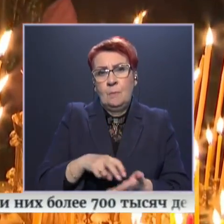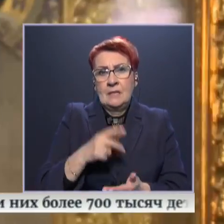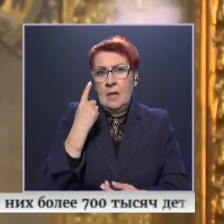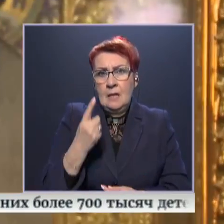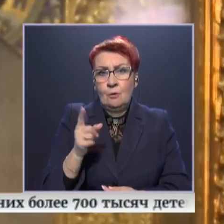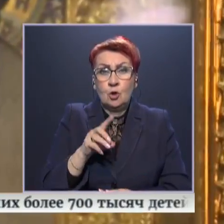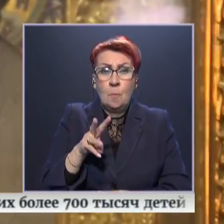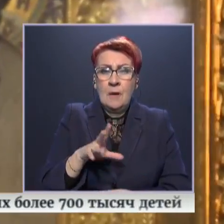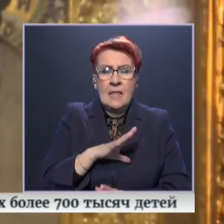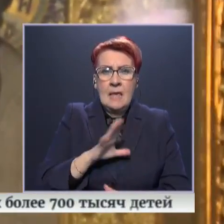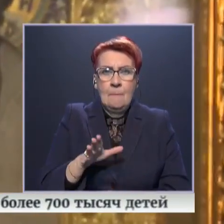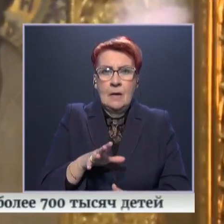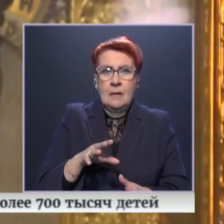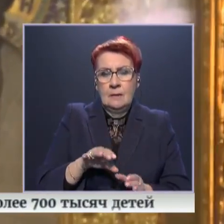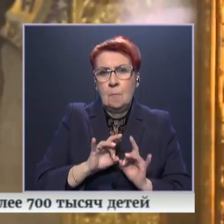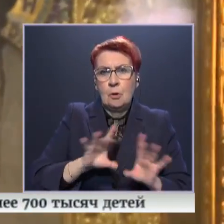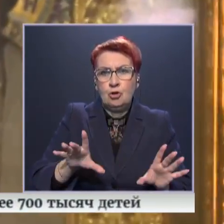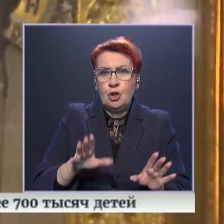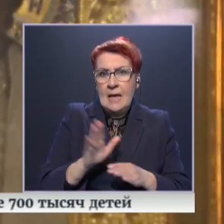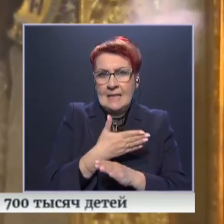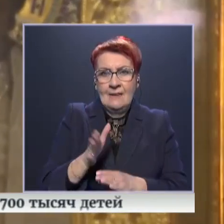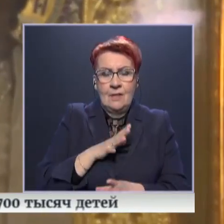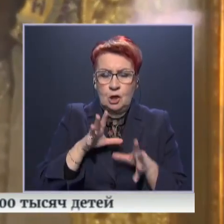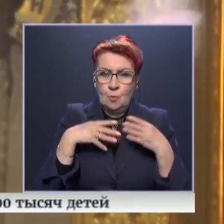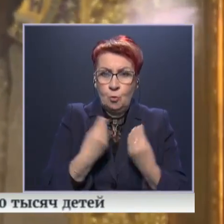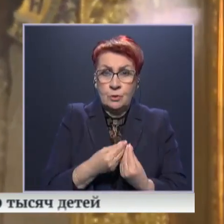причиной разделения нашему обществе чтобы мы не были